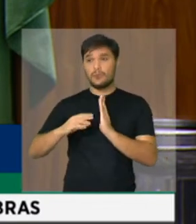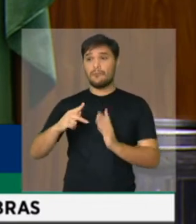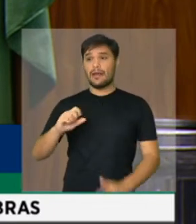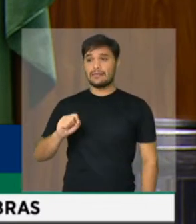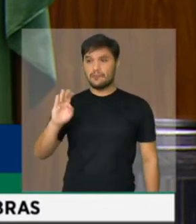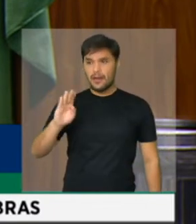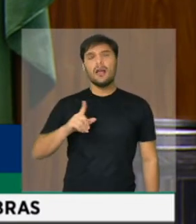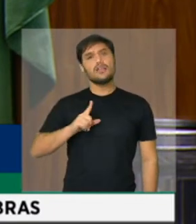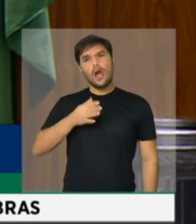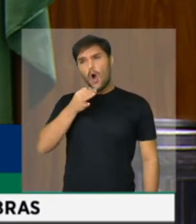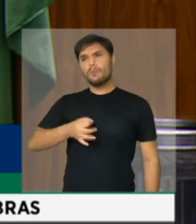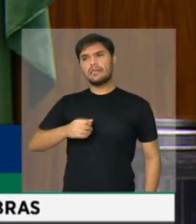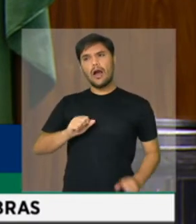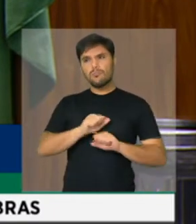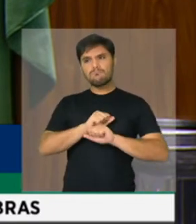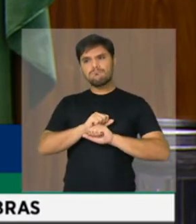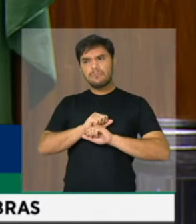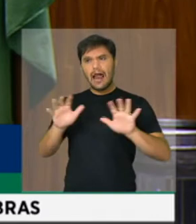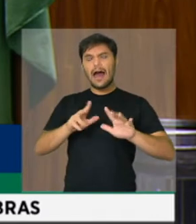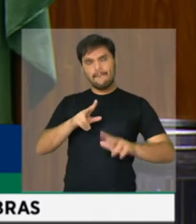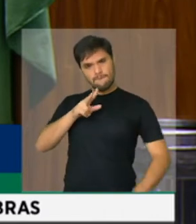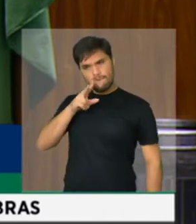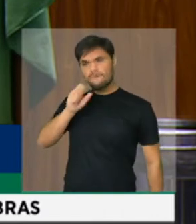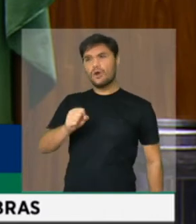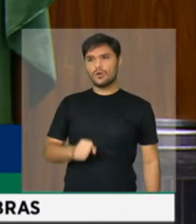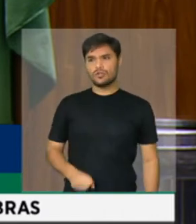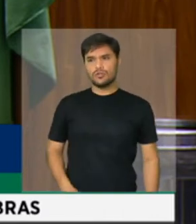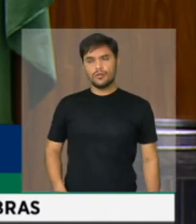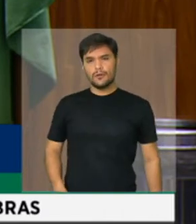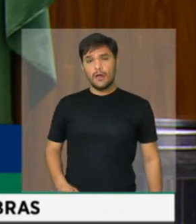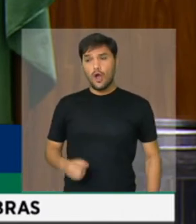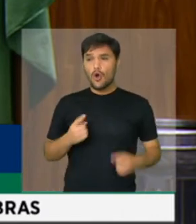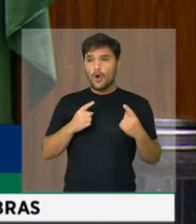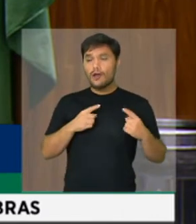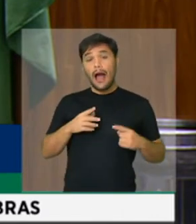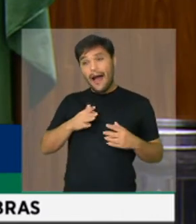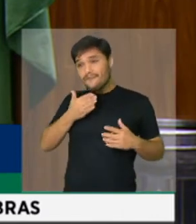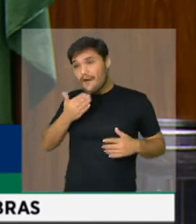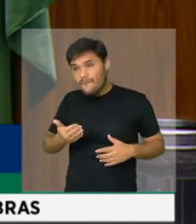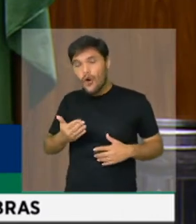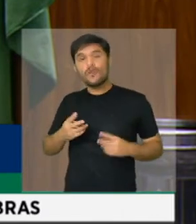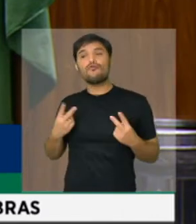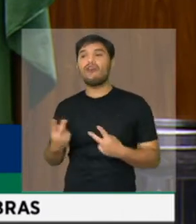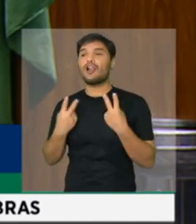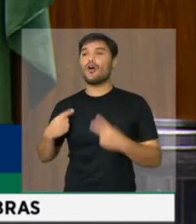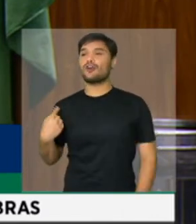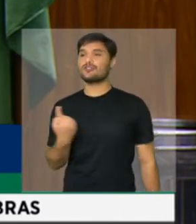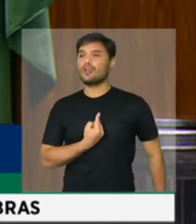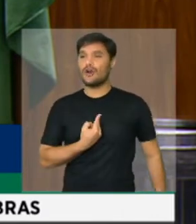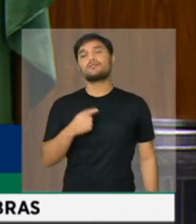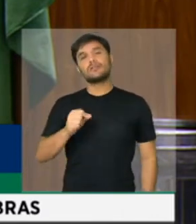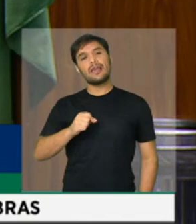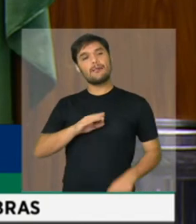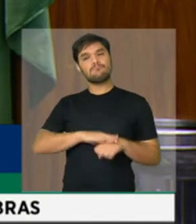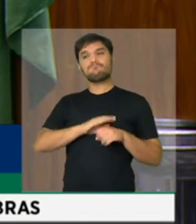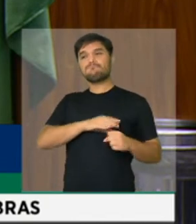PÚBLICO. POR ISSO QUE NOSSO PARTIDO PSB TEM UMA POSIÇÃO MUITO CLARA, FIRME E CONTUNDENTE EM CIMA DOS VALORES QUE NÓS CARREGAMOS, AFIRMAÇÃO DA SOBERANIA,